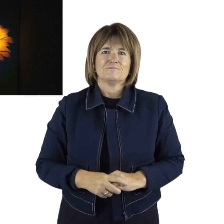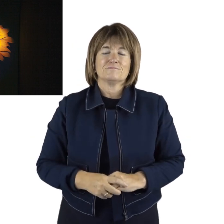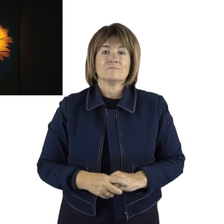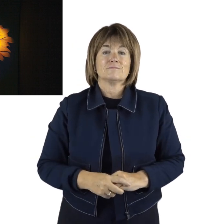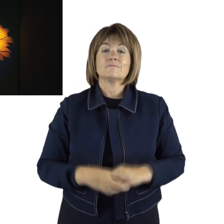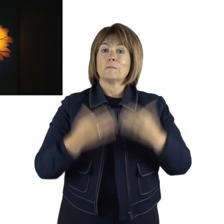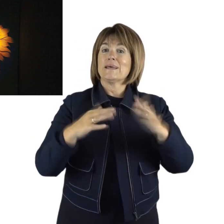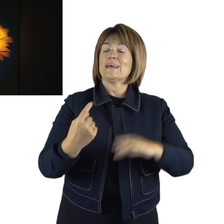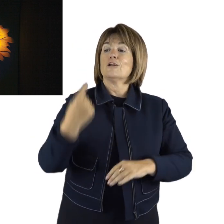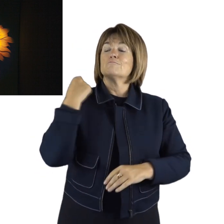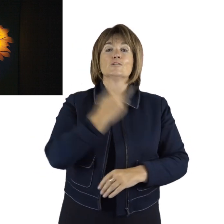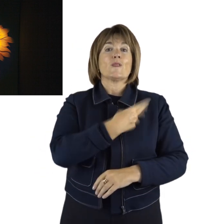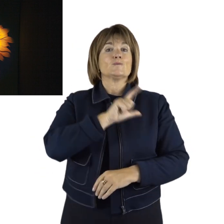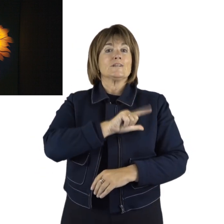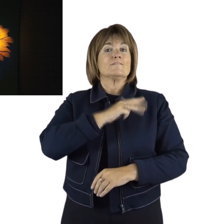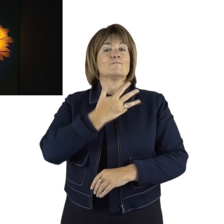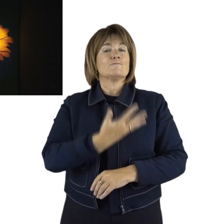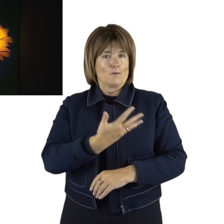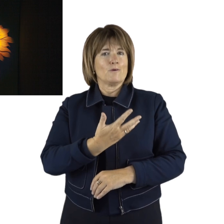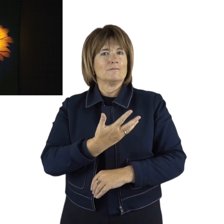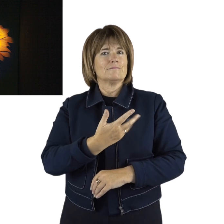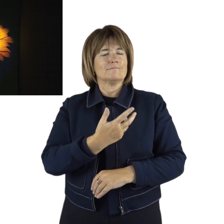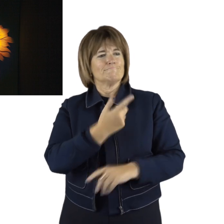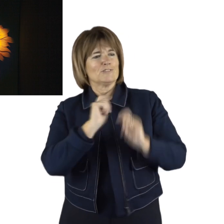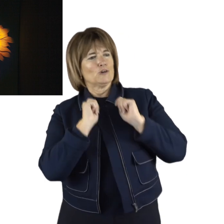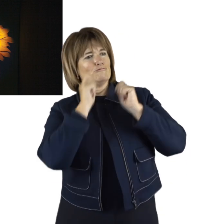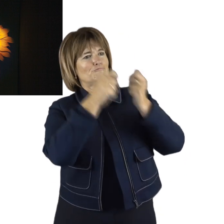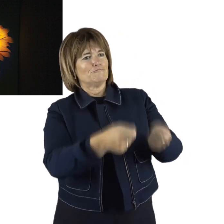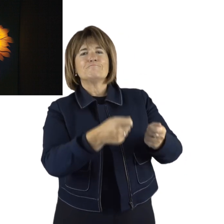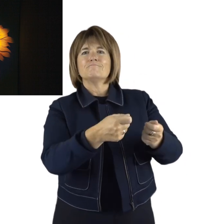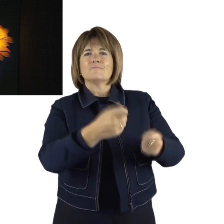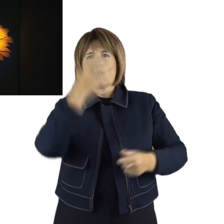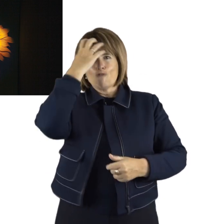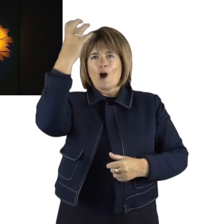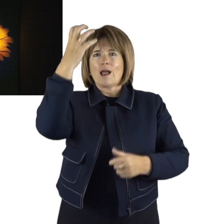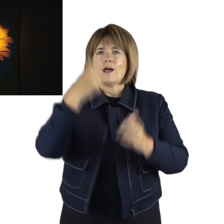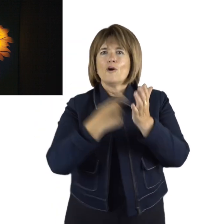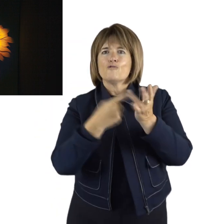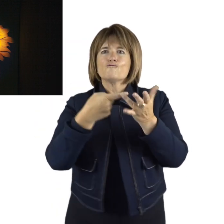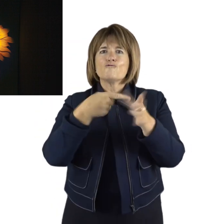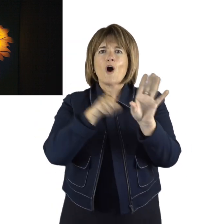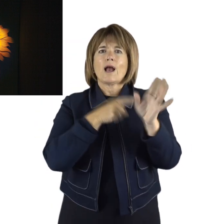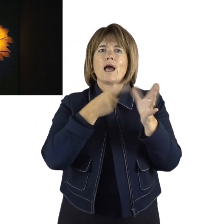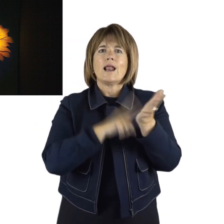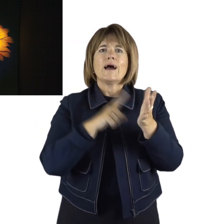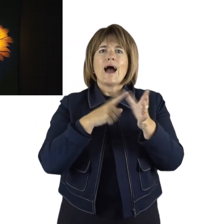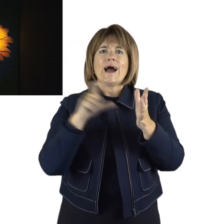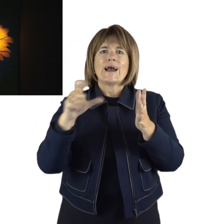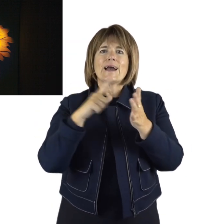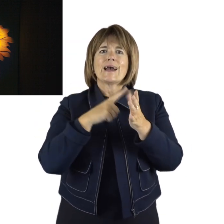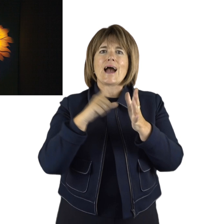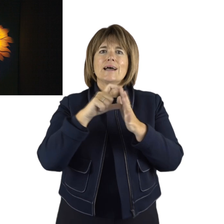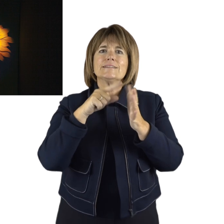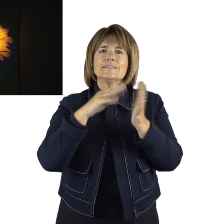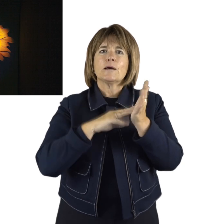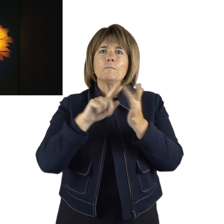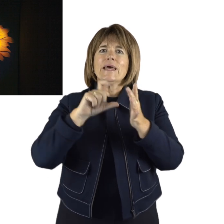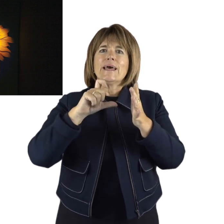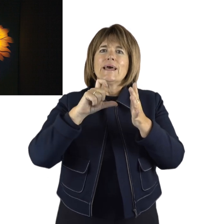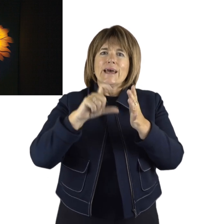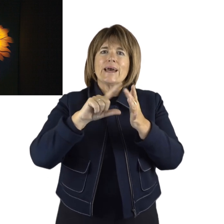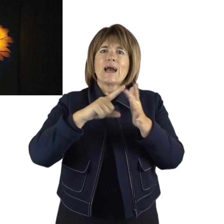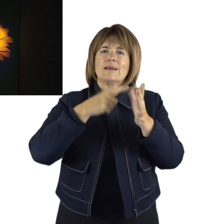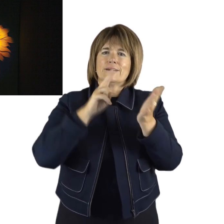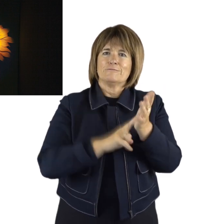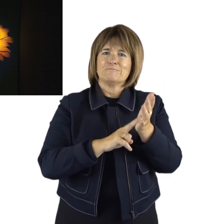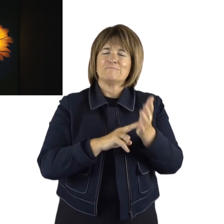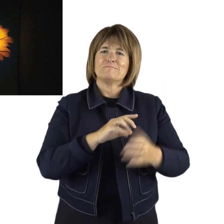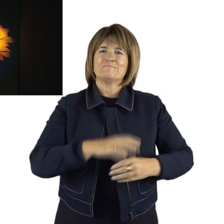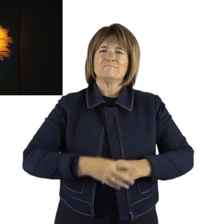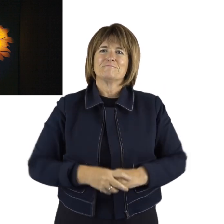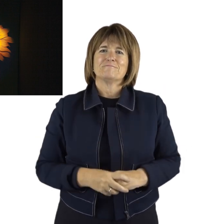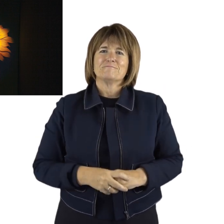Fe'i hetholwyd yn aelod o Academi Frenhinol y Celfyddydau yn 2024.